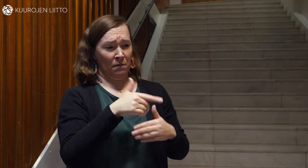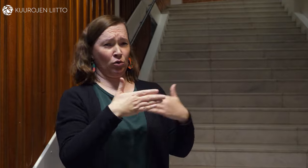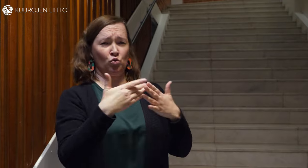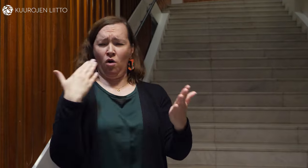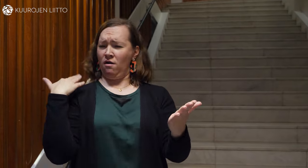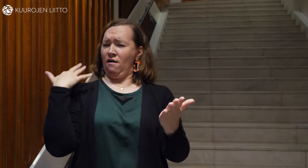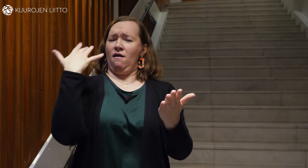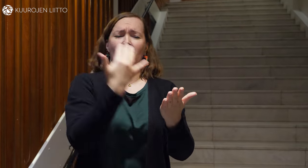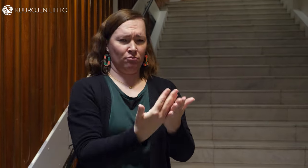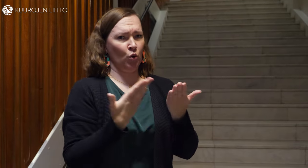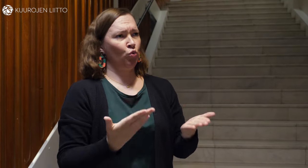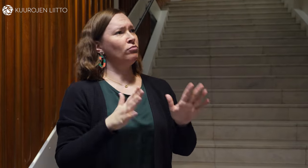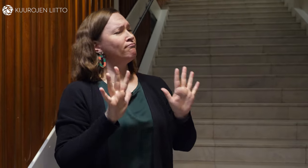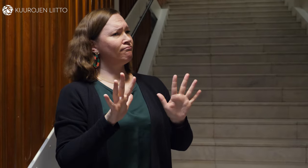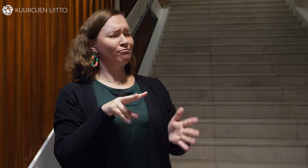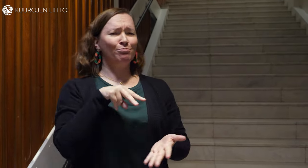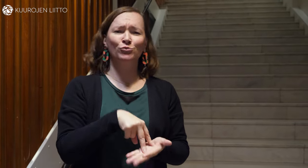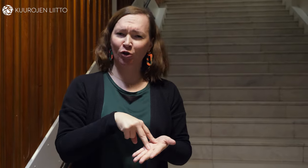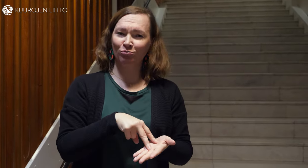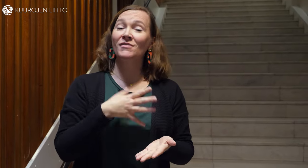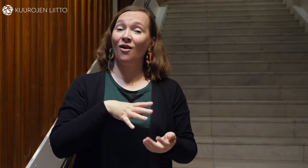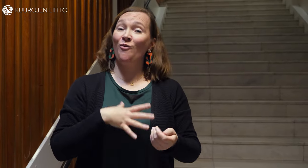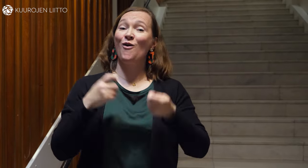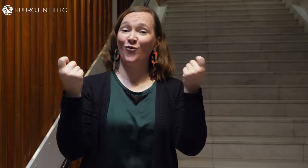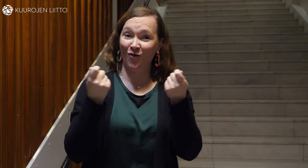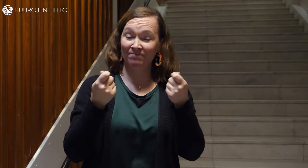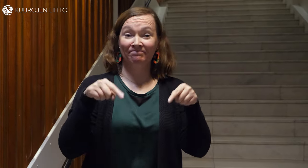Nyt on kuitenkin aika pysähtyä hetkeksi ja juhlia.